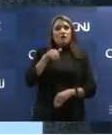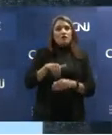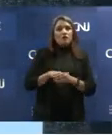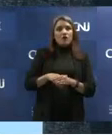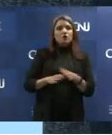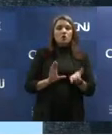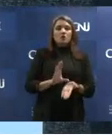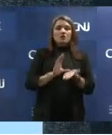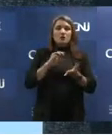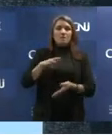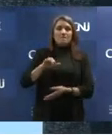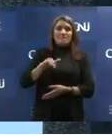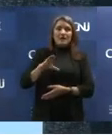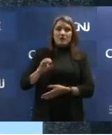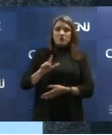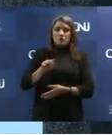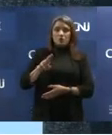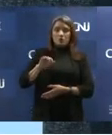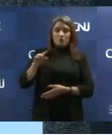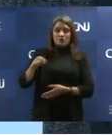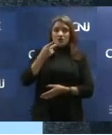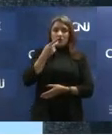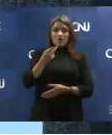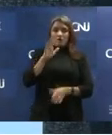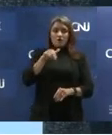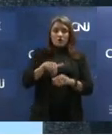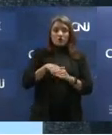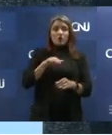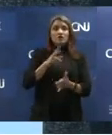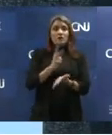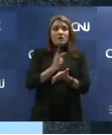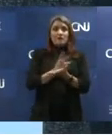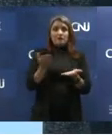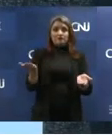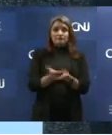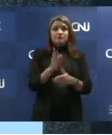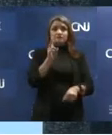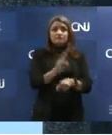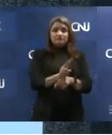votava apenas pela manutenção da liminar, à míngua de instrução do feito,